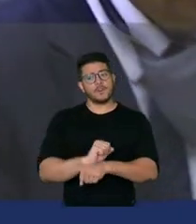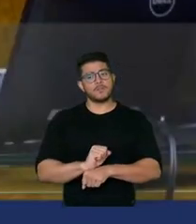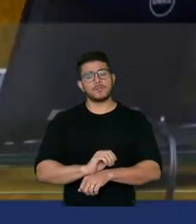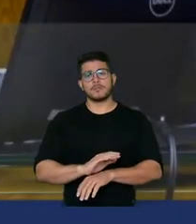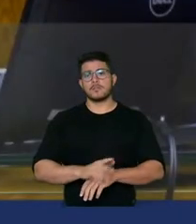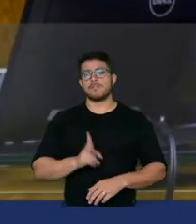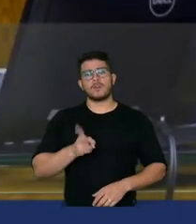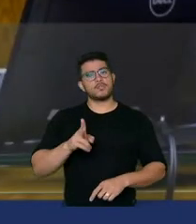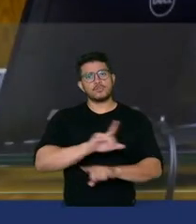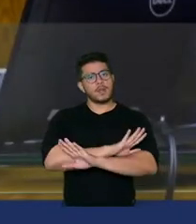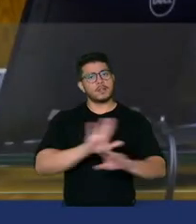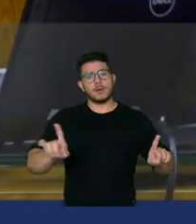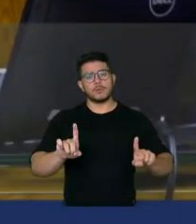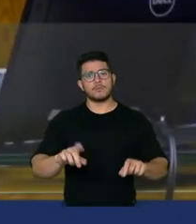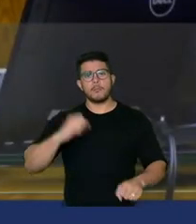AINDA. ESSE DEBATE ... ESSE DEBATE NÃO VAI CONSEGUIR.